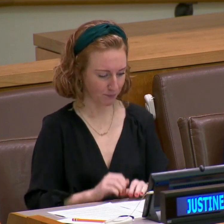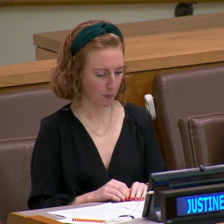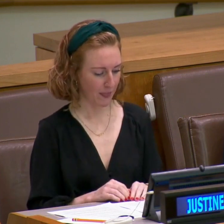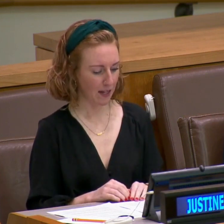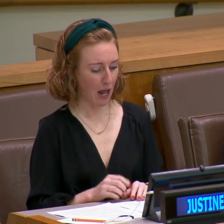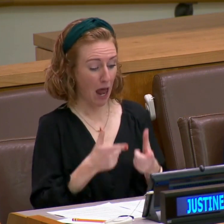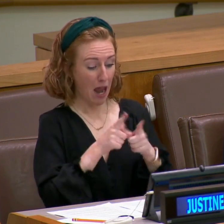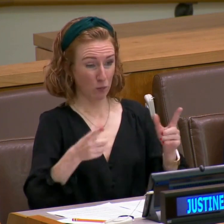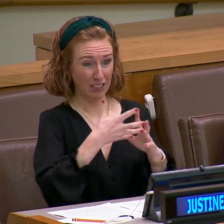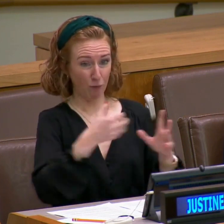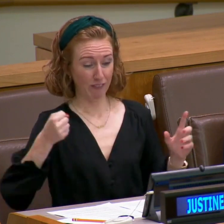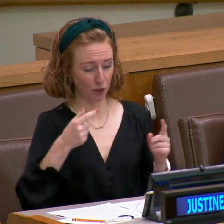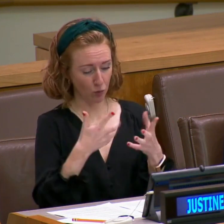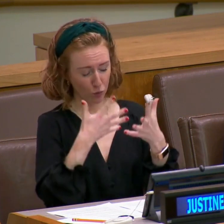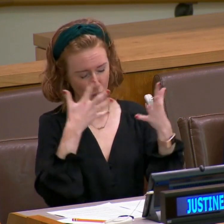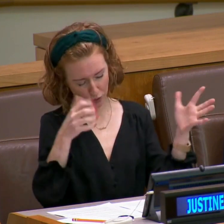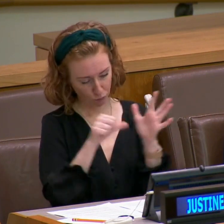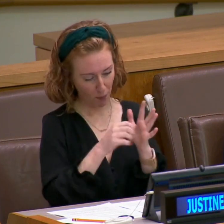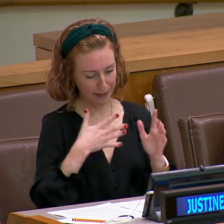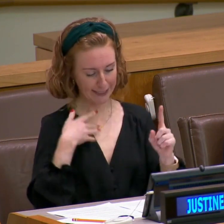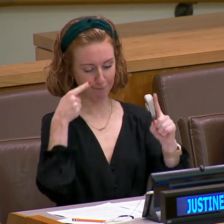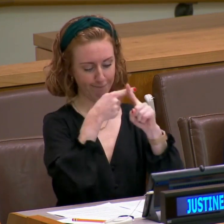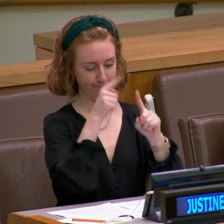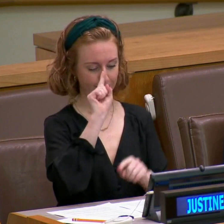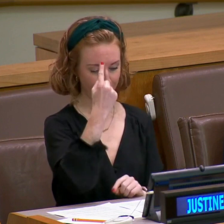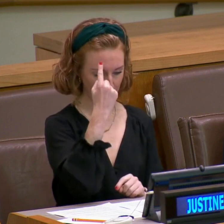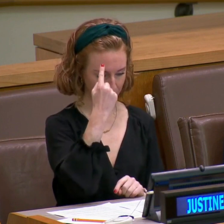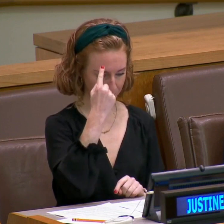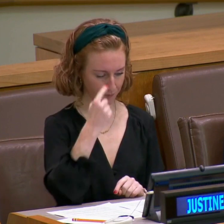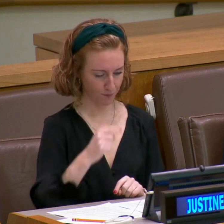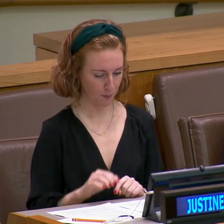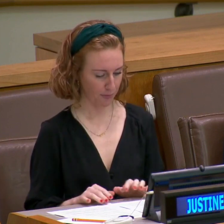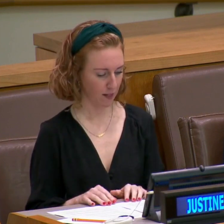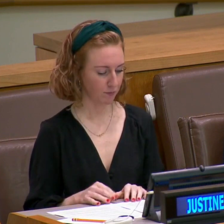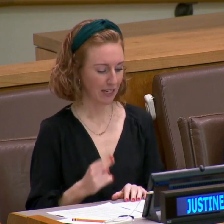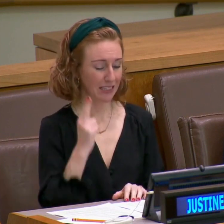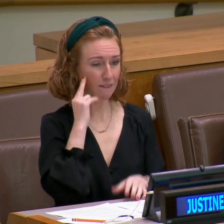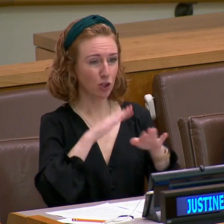STEM? Bien sabéis que la depravación del lenguaje es un gran problema y esto debe de ser abordado primero.